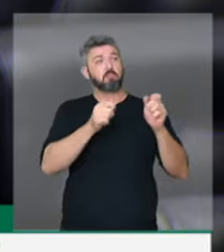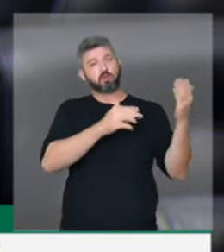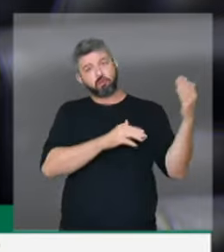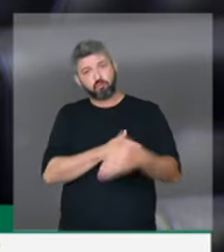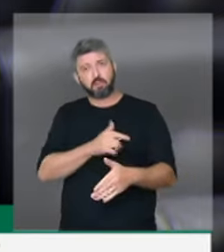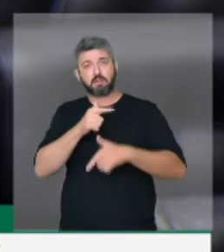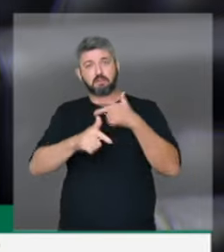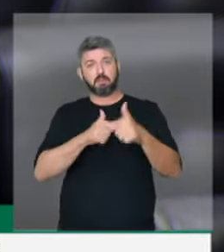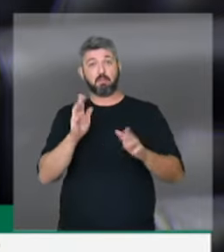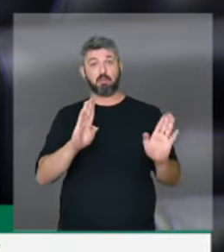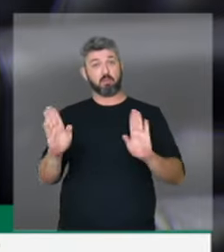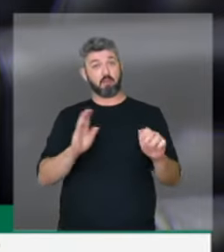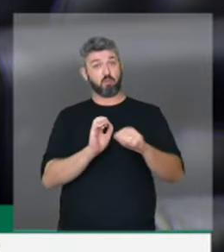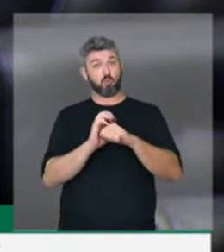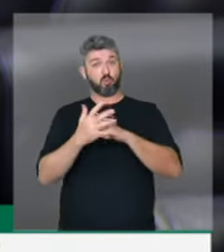[PRESIDENTE]: COMO